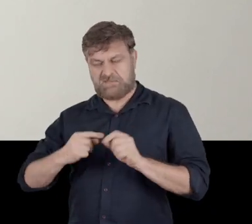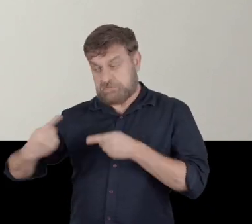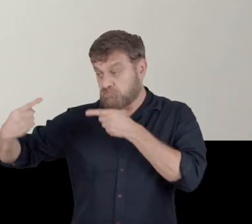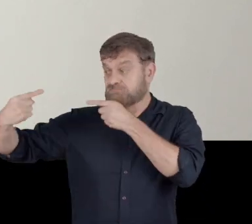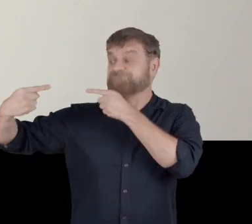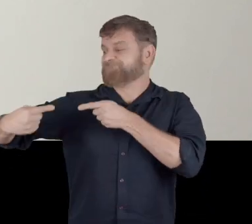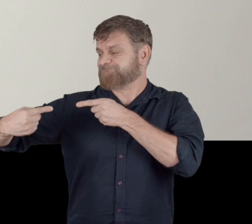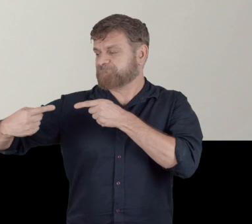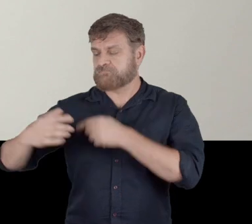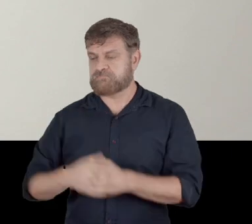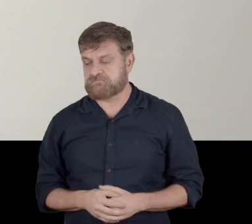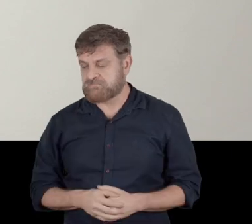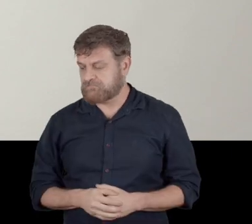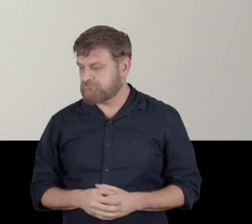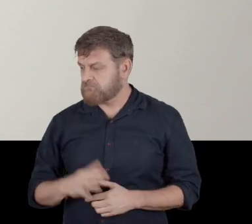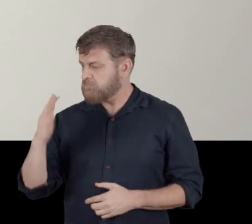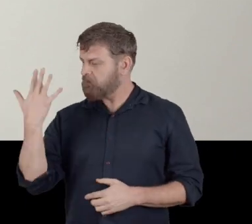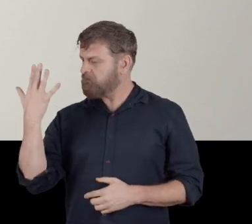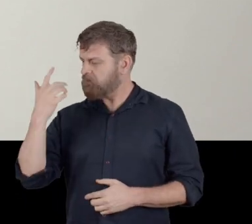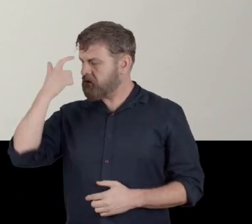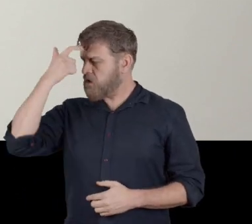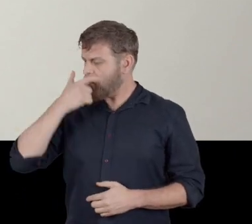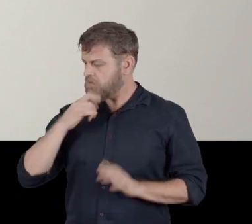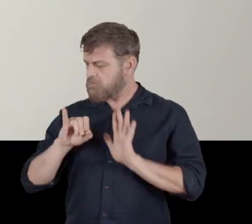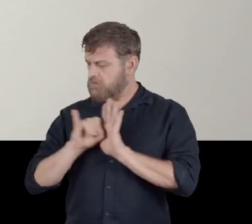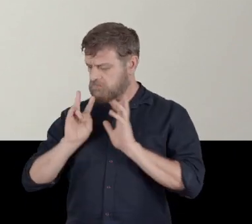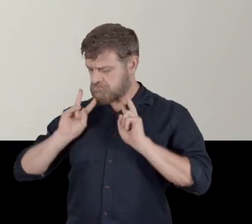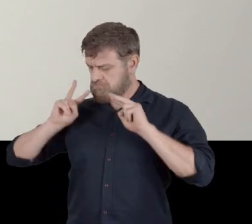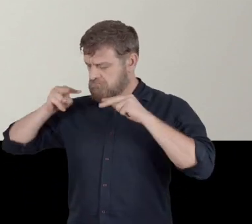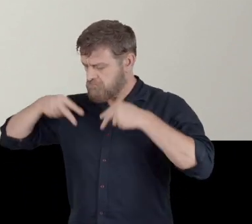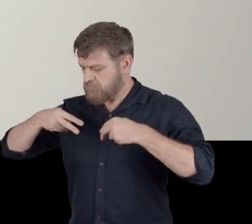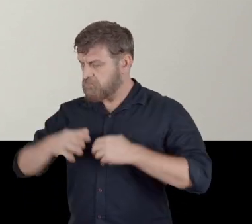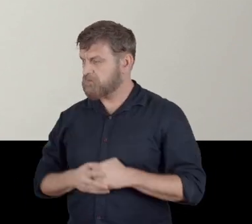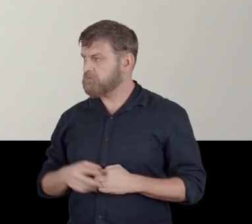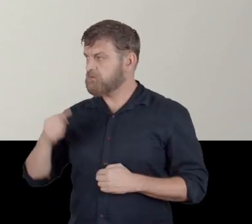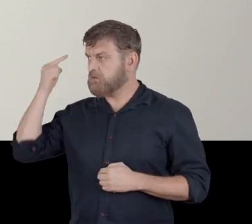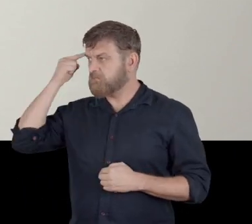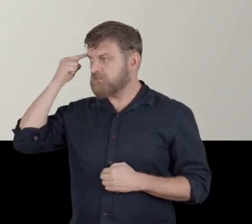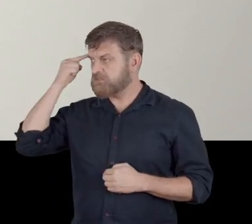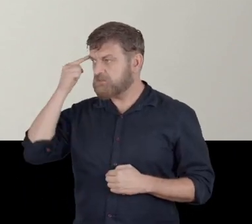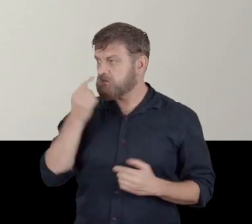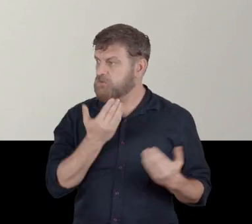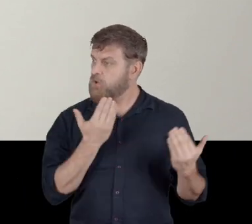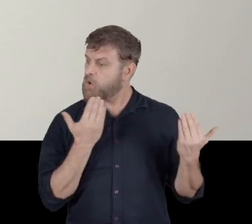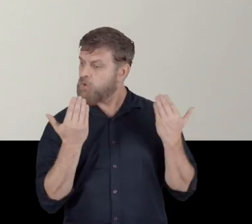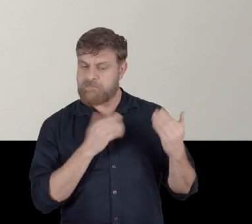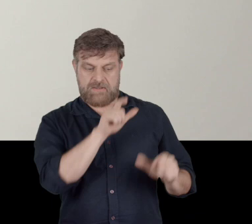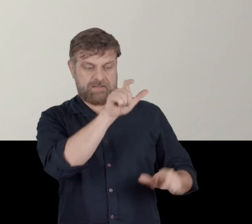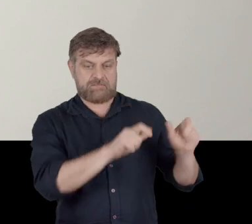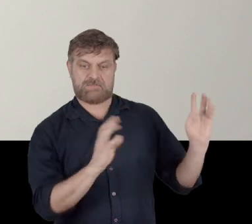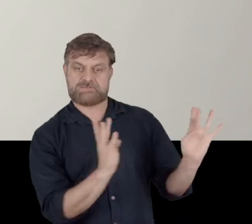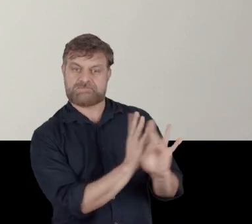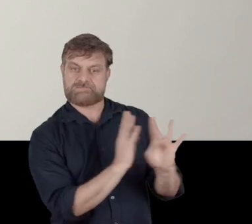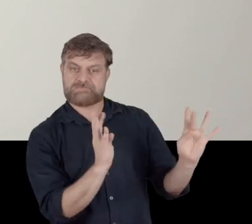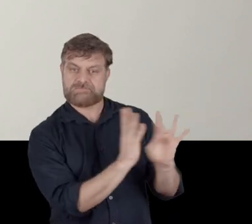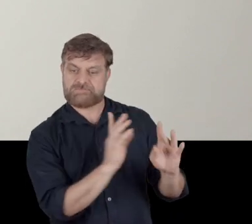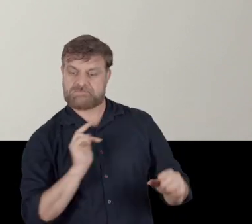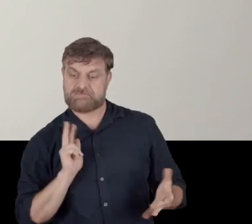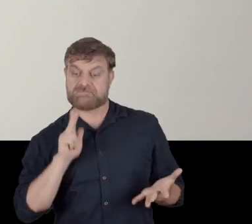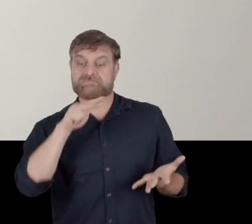porque você não se olha como você mesmo no espelho na verdade você está cruzando com você no meio da multidão, no meio da rua. E aí, quem é essa pessoa?